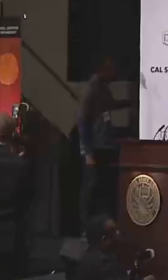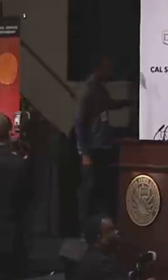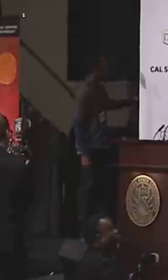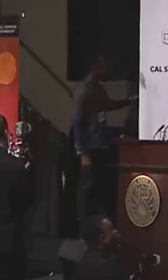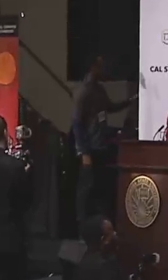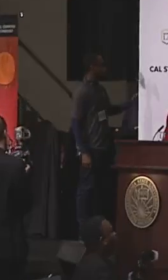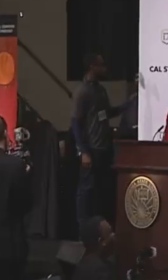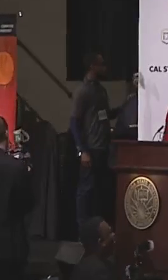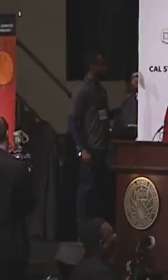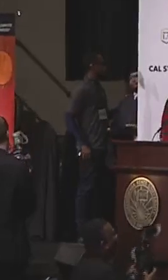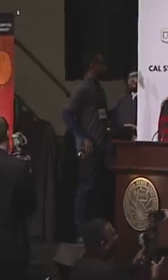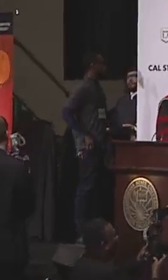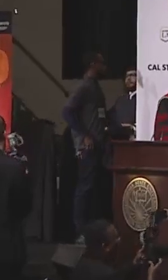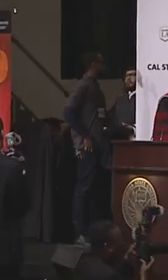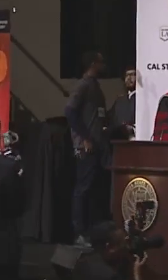WILL NOW BE HOODED ON STAGE.